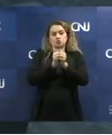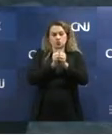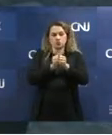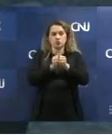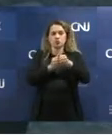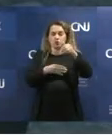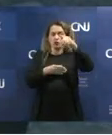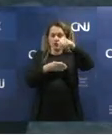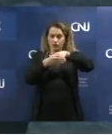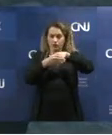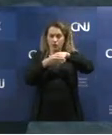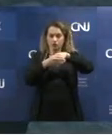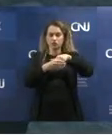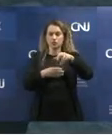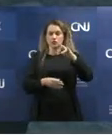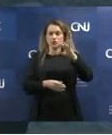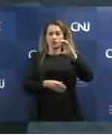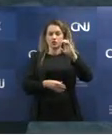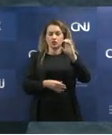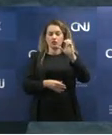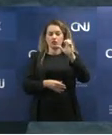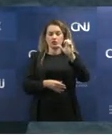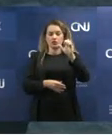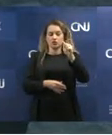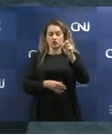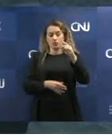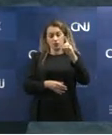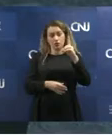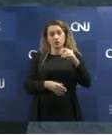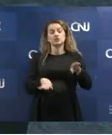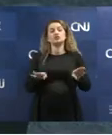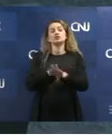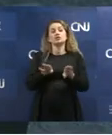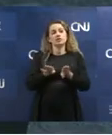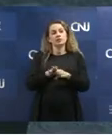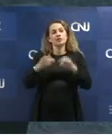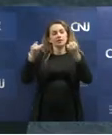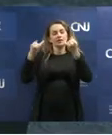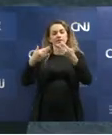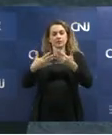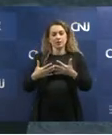Richard e pedindo vênia corregedora, e devo dizer, seu presidente. Para responder à lei.